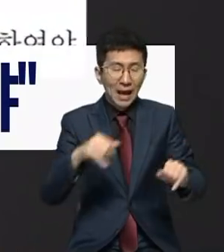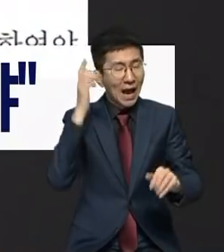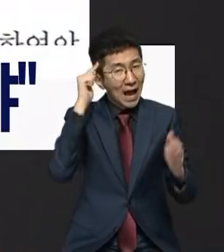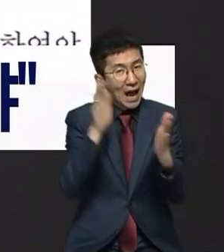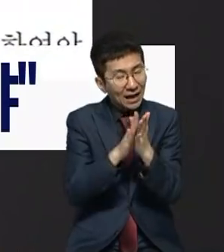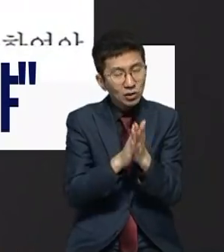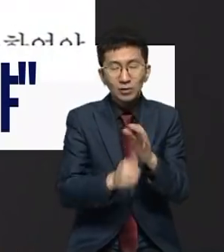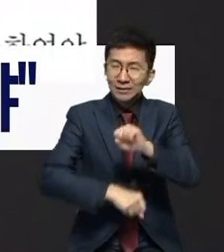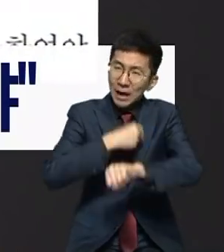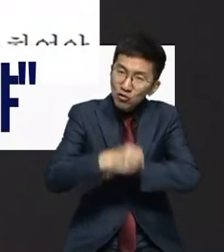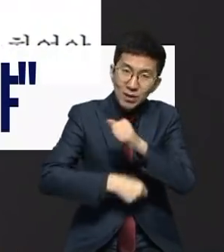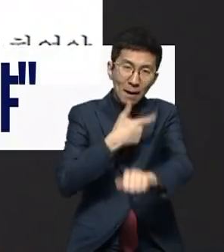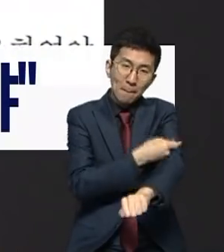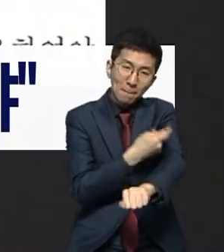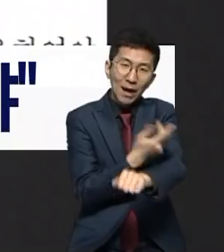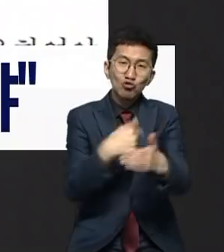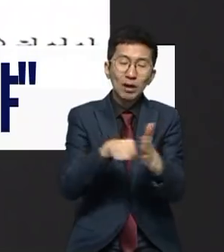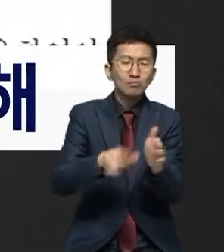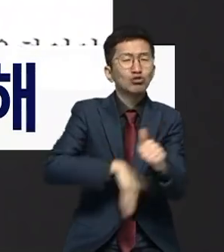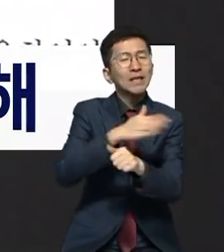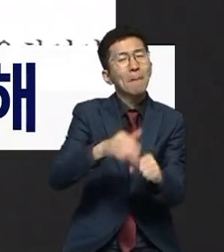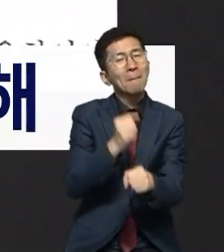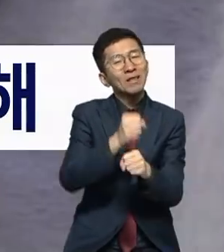한다고 밝혔습니다. 방역패스가 미접종자에 대한 불이익으로